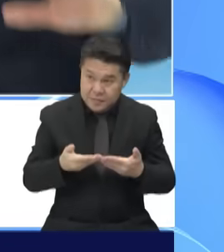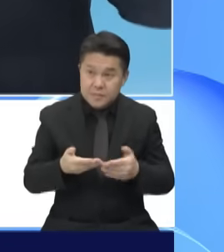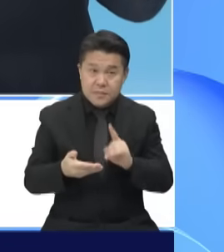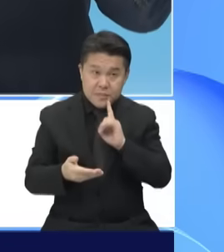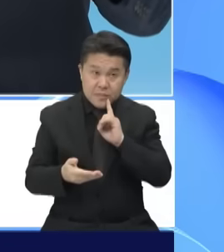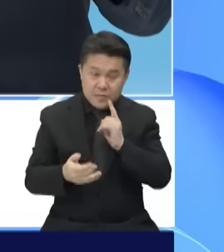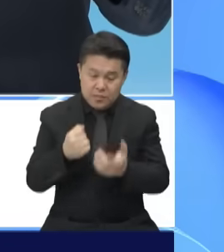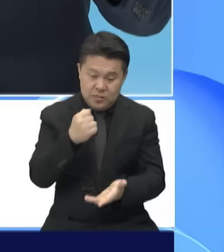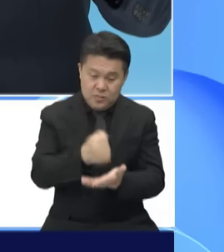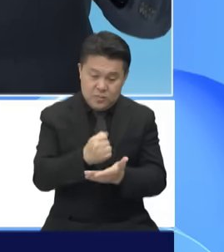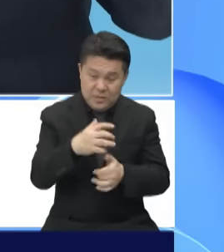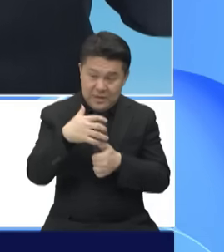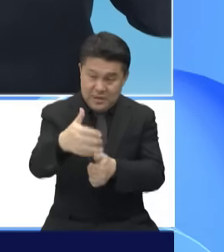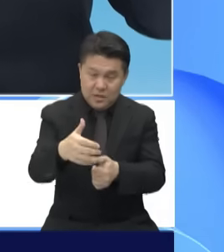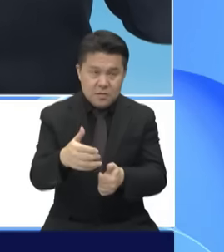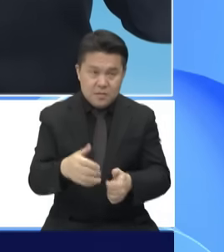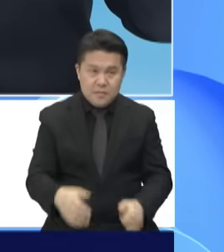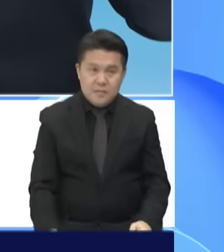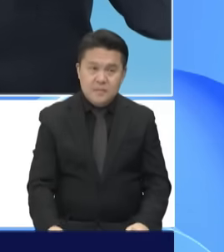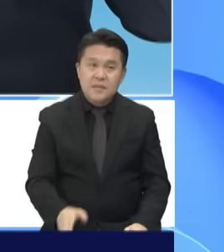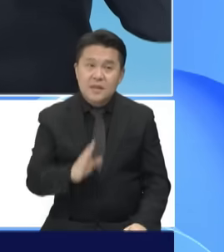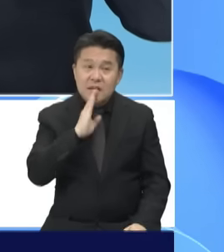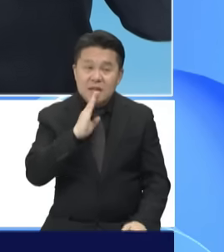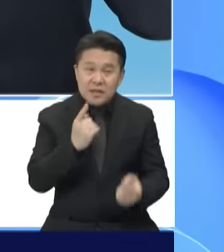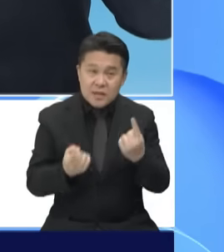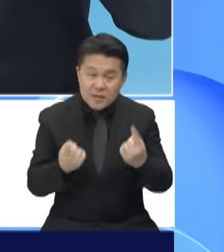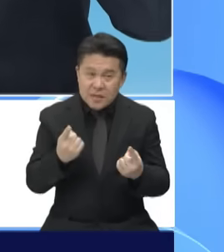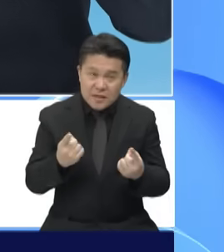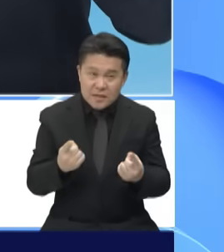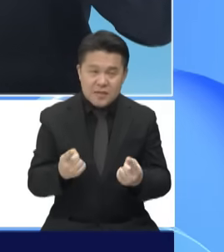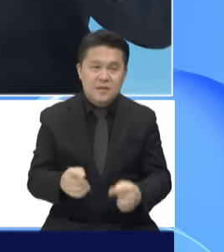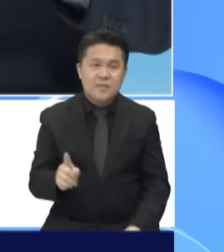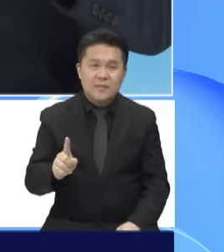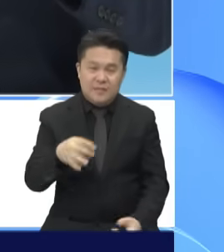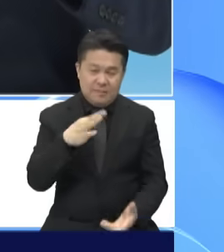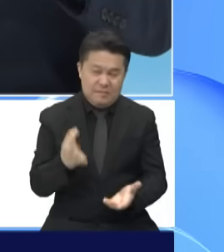받는다는 건 청약통장이나 활용해서, 시세보다 분양가가 상당히 낮기 때문에